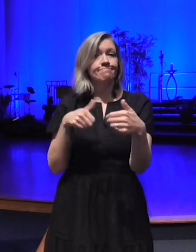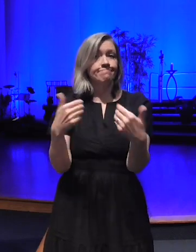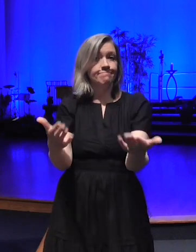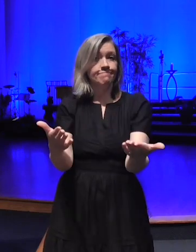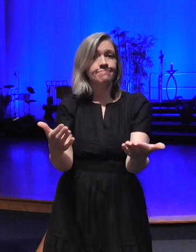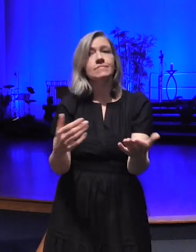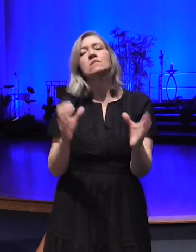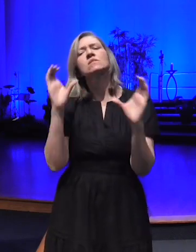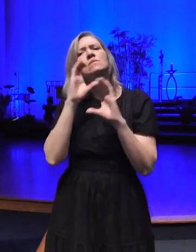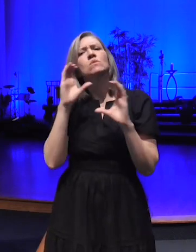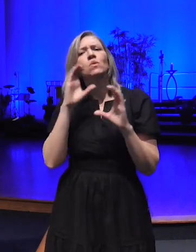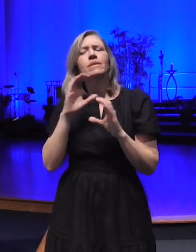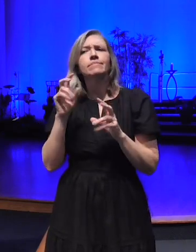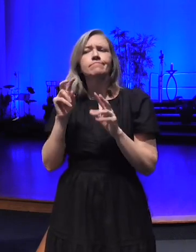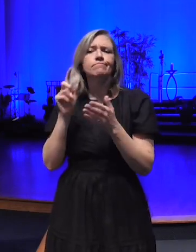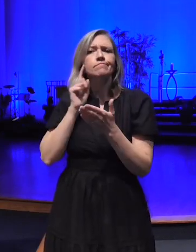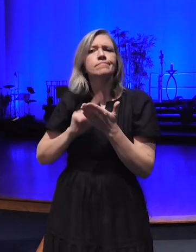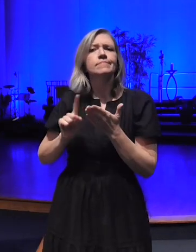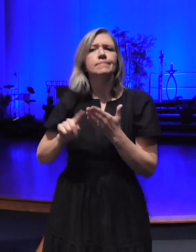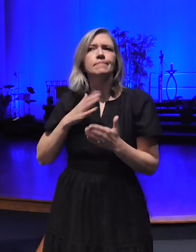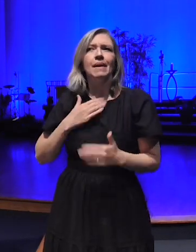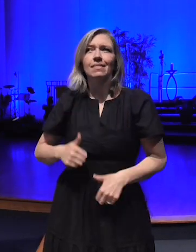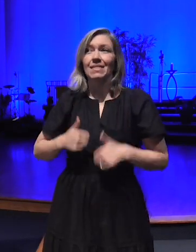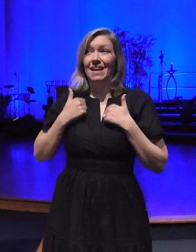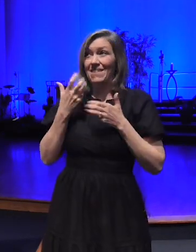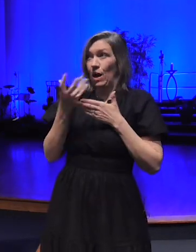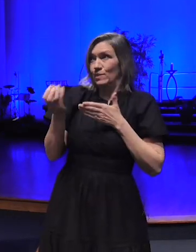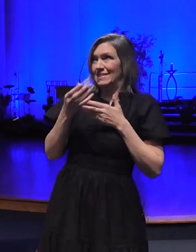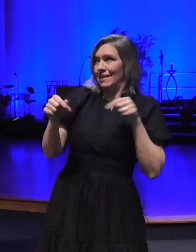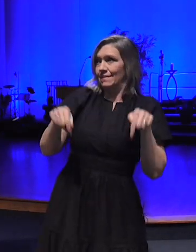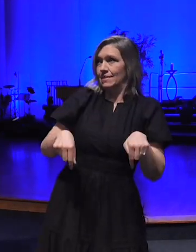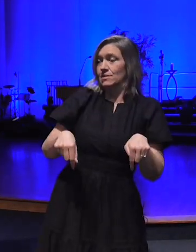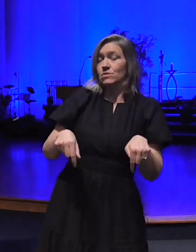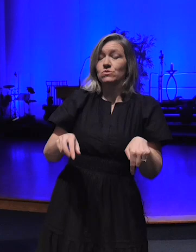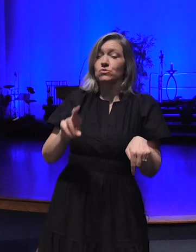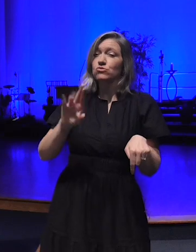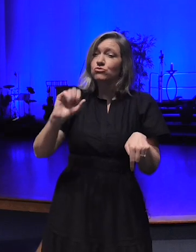viaje rico y aún se está desarrollando y esto es lo que deben saber cuando escuchan profundamente